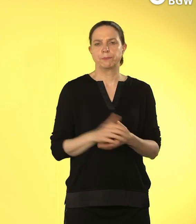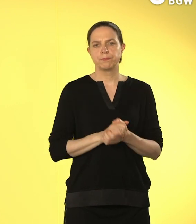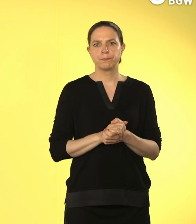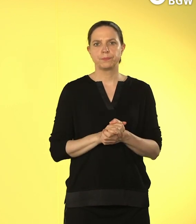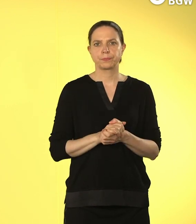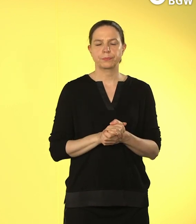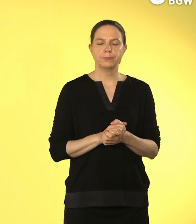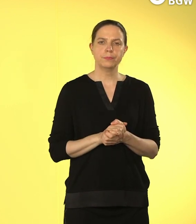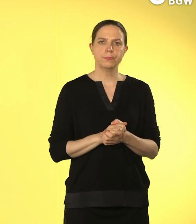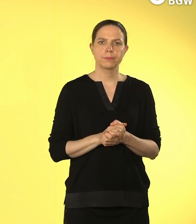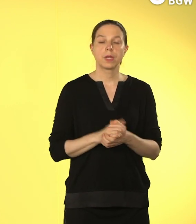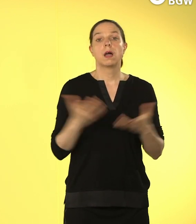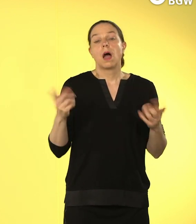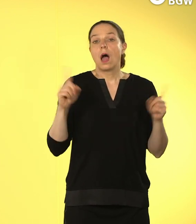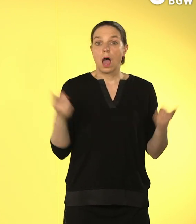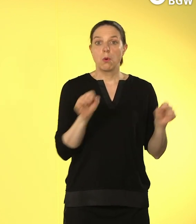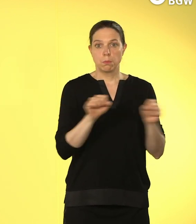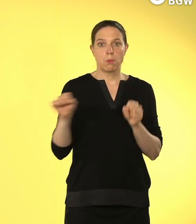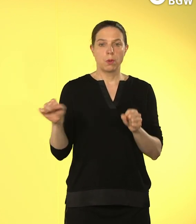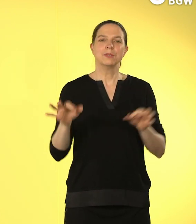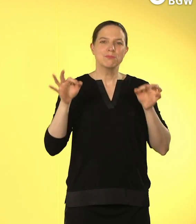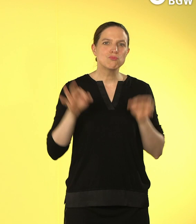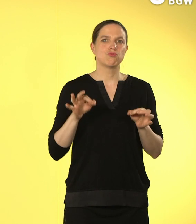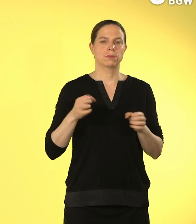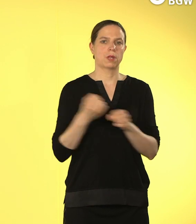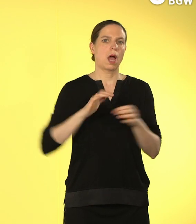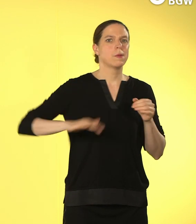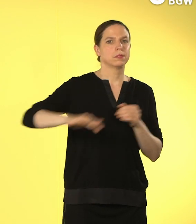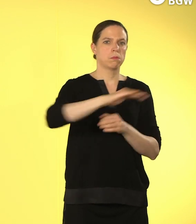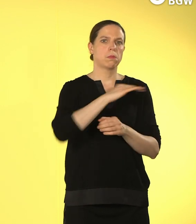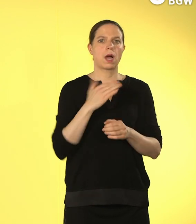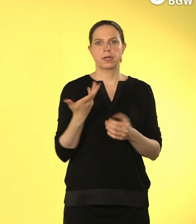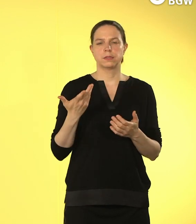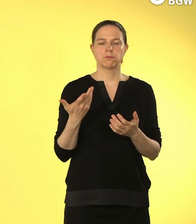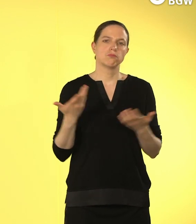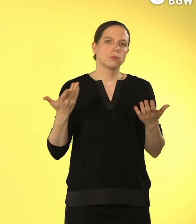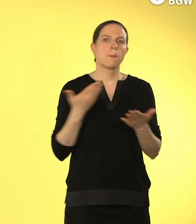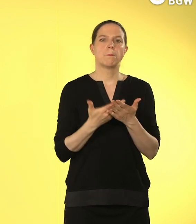Es kann auch sein, dass es bestimmte Arbeitsbereiche gibt, vielleicht im pflegerischen Bereich: